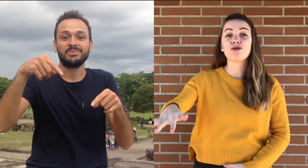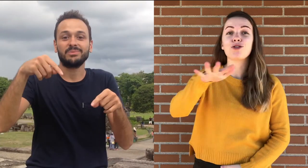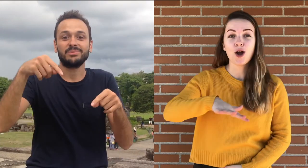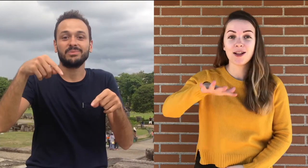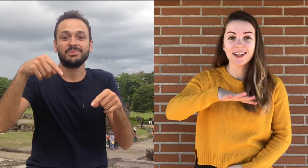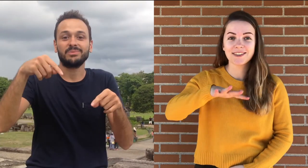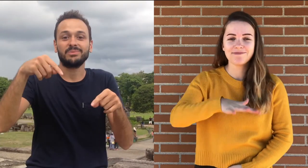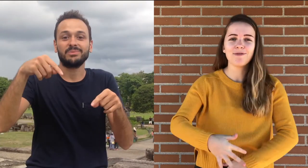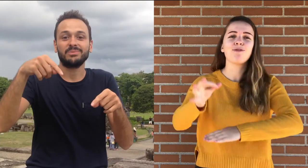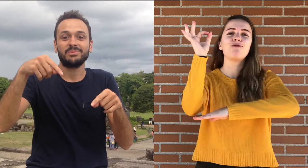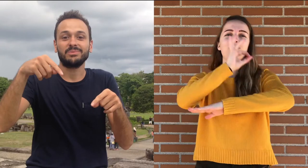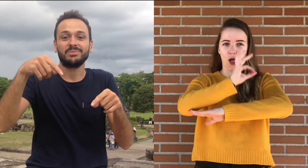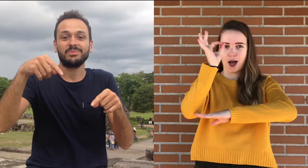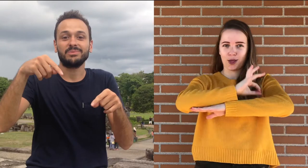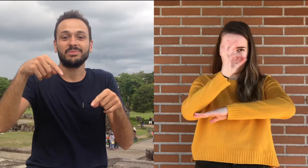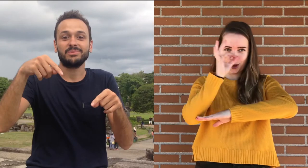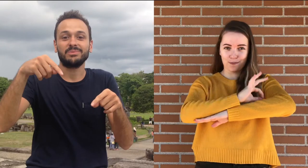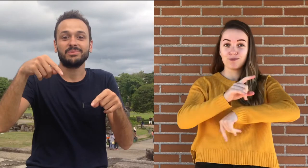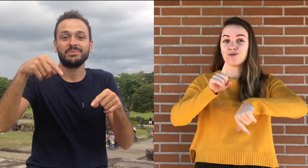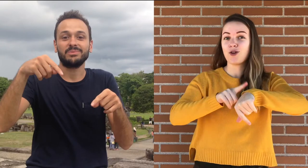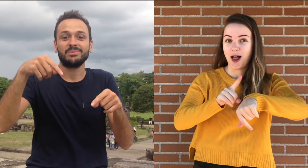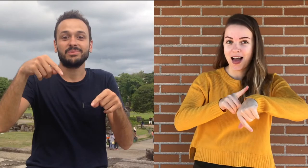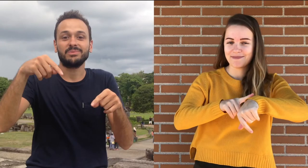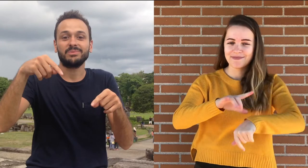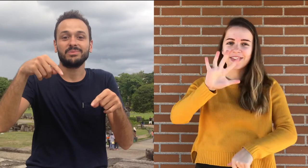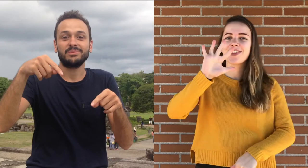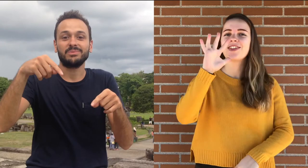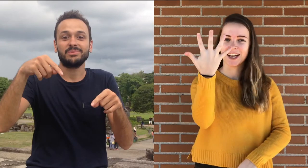¿Dónde? En la Fundación CNSE. ¿A qué hora? A las 17.00h.